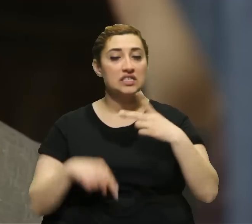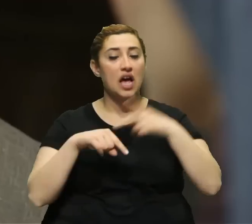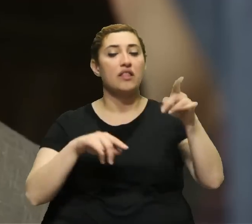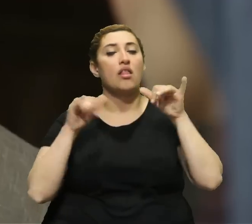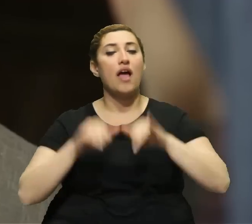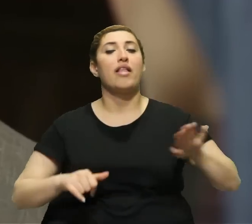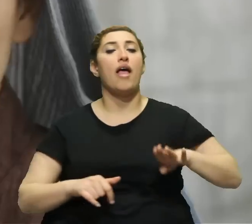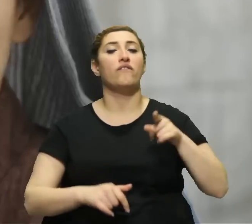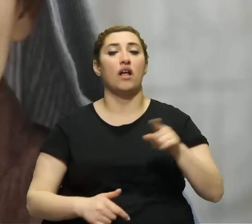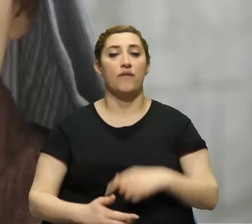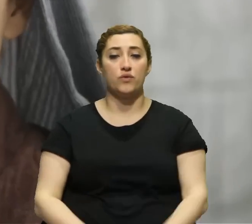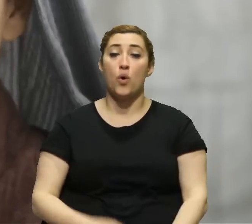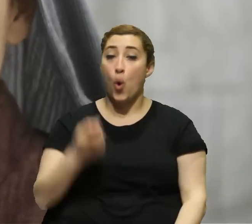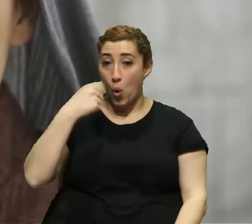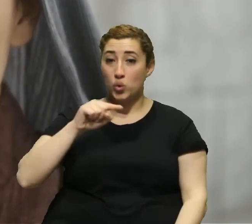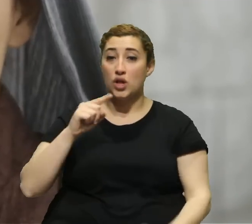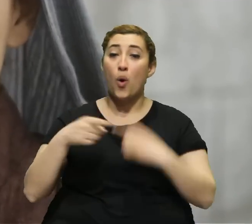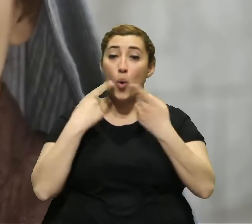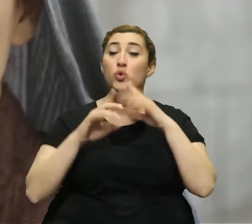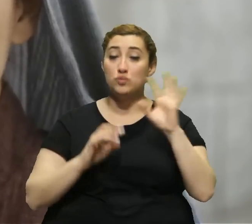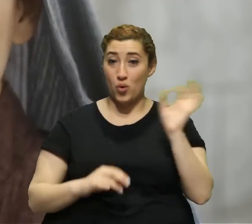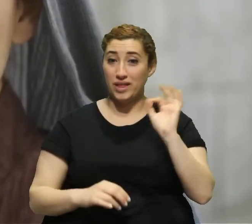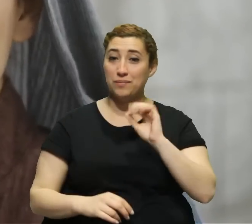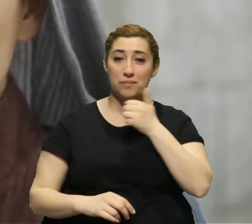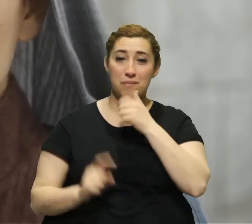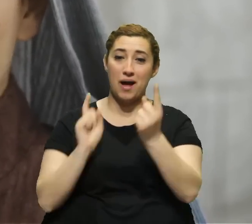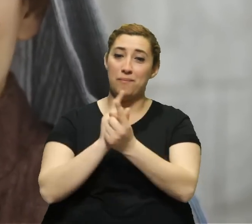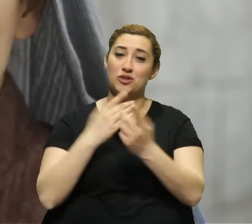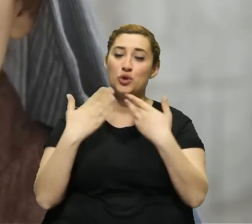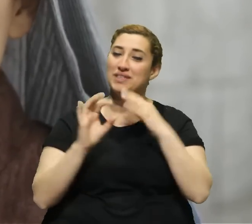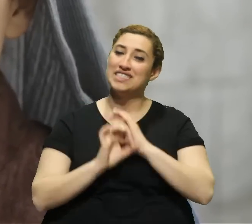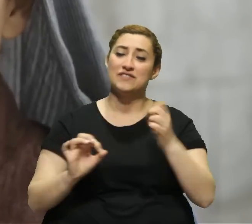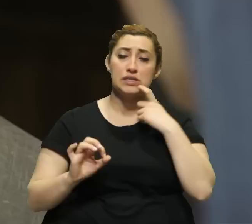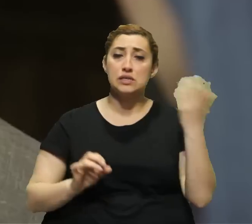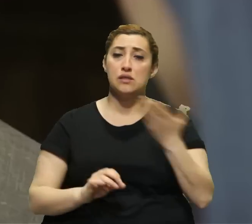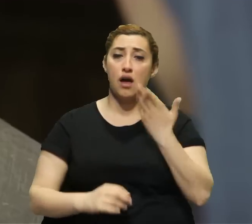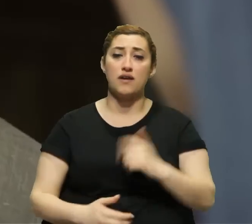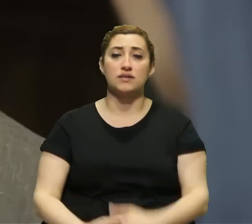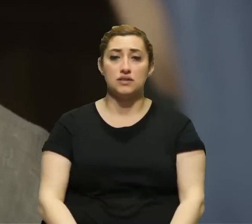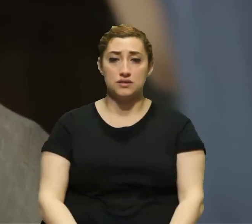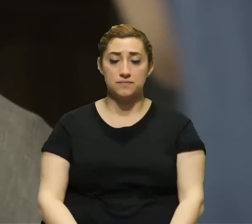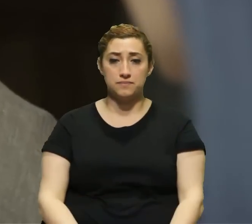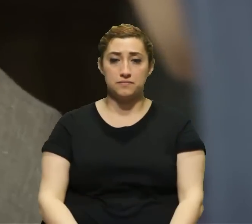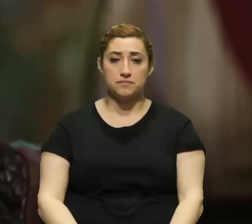...Zahide de o kadar. -O yüzden konuşmaz değil mi babam? Onca senedir.